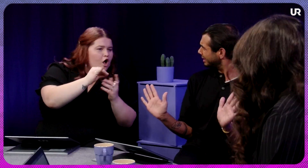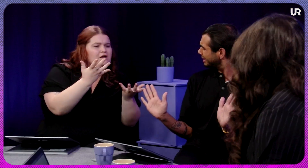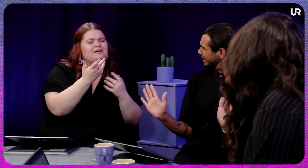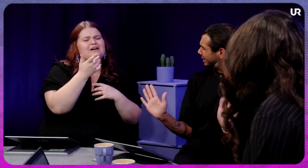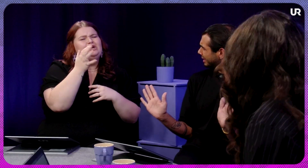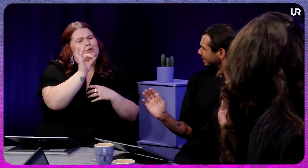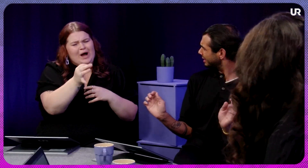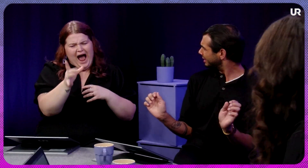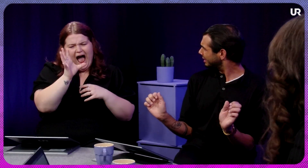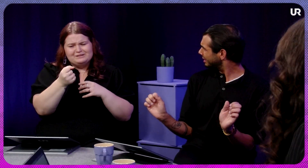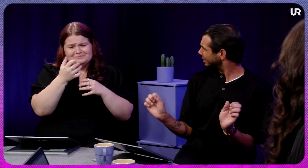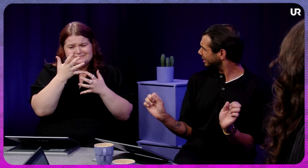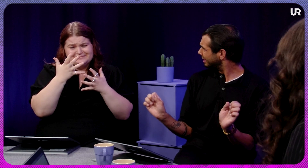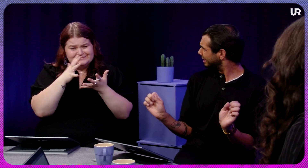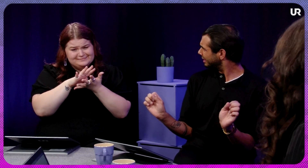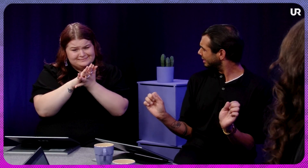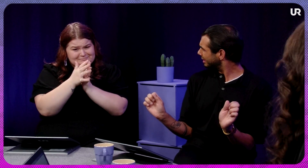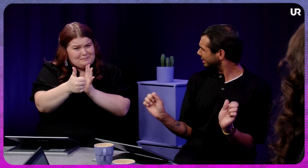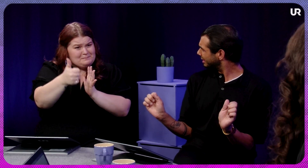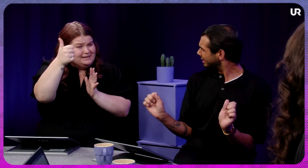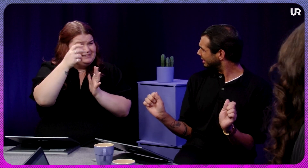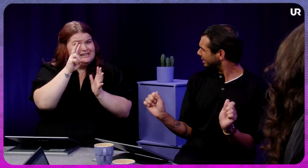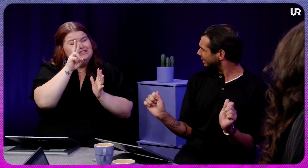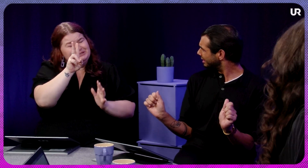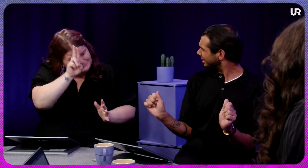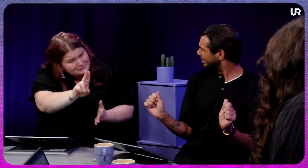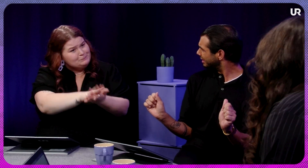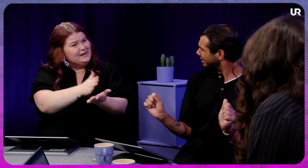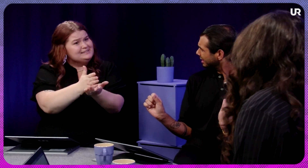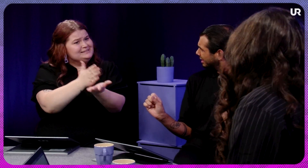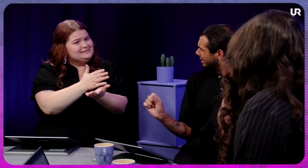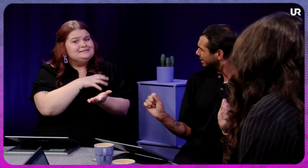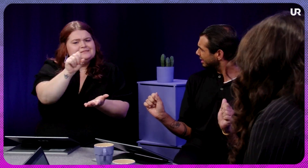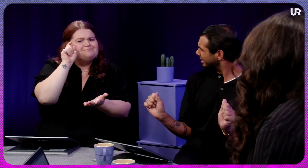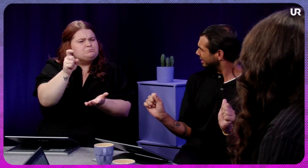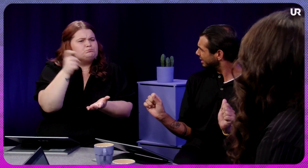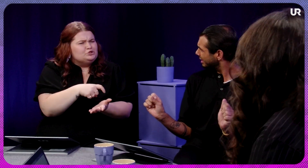Josephine: Men hur kan deepfake se så OTROLIGT verklig ut och bara bli bättre och bättre?